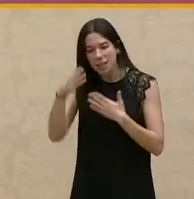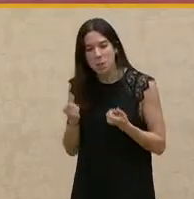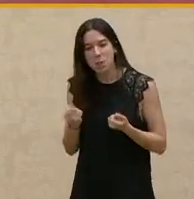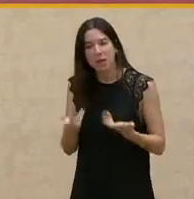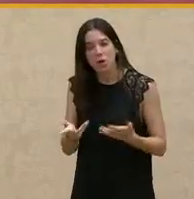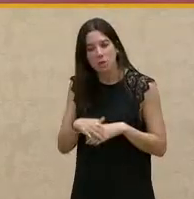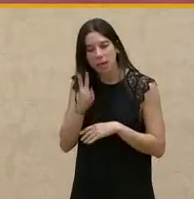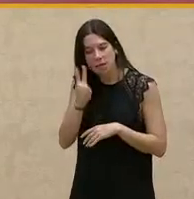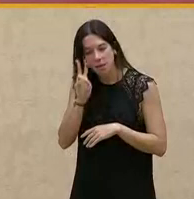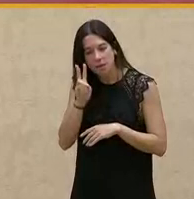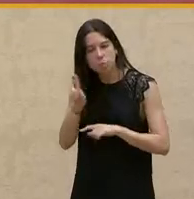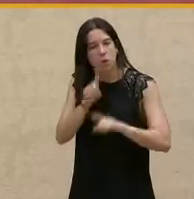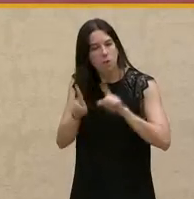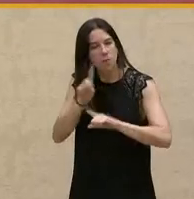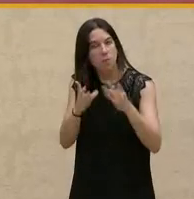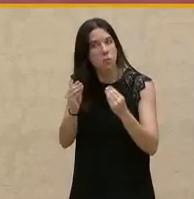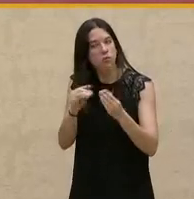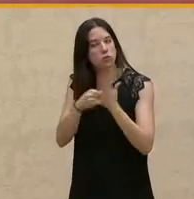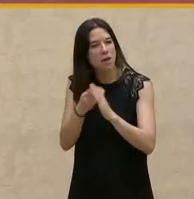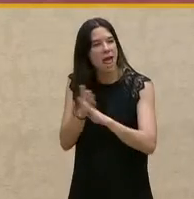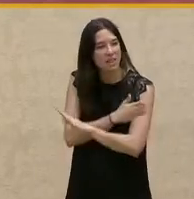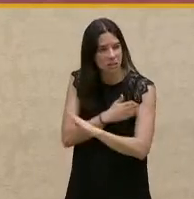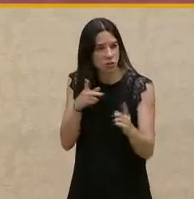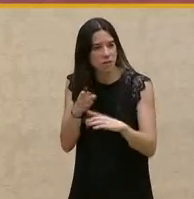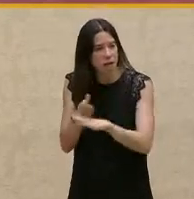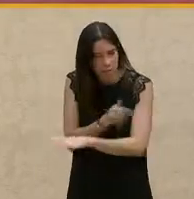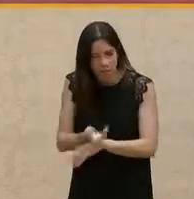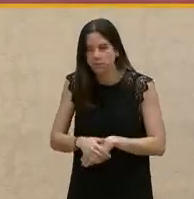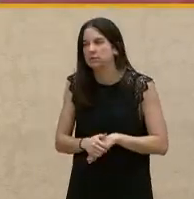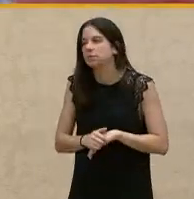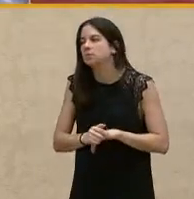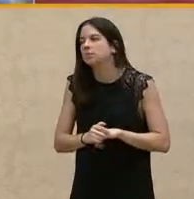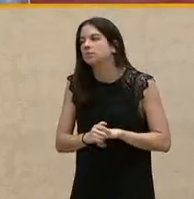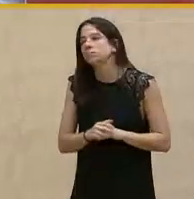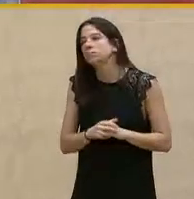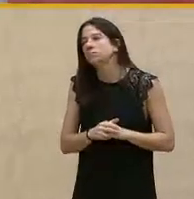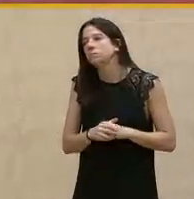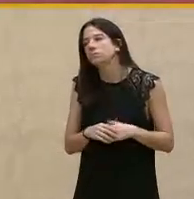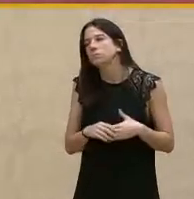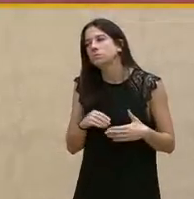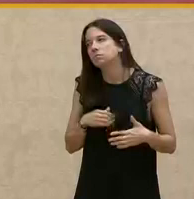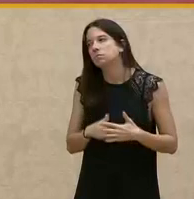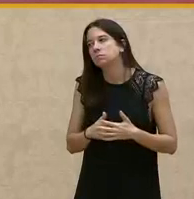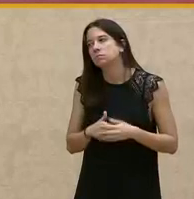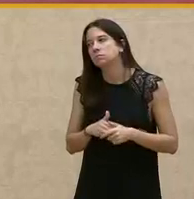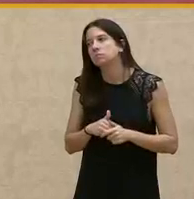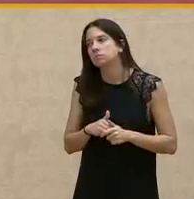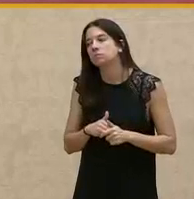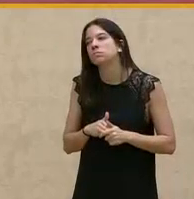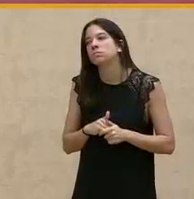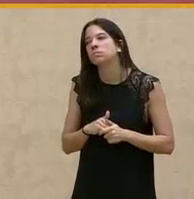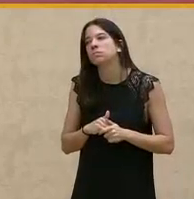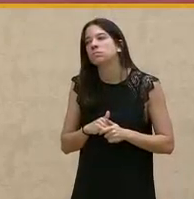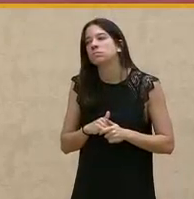poder resolver muchos de los problemas de la discapacidad de natura o sobrevenida y también